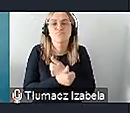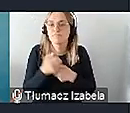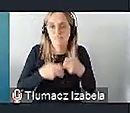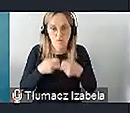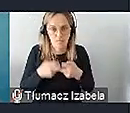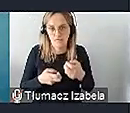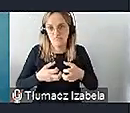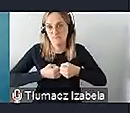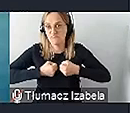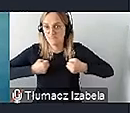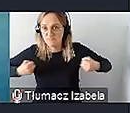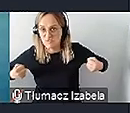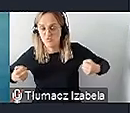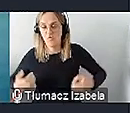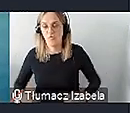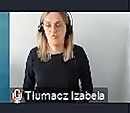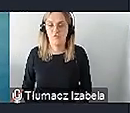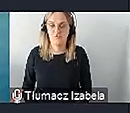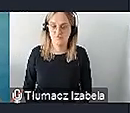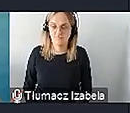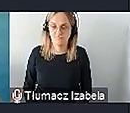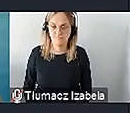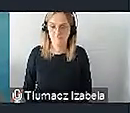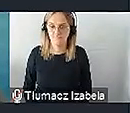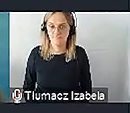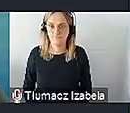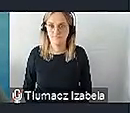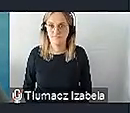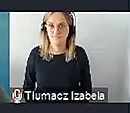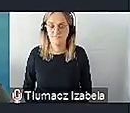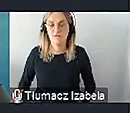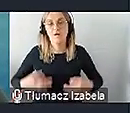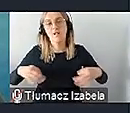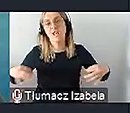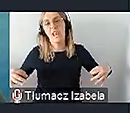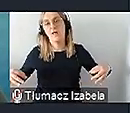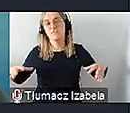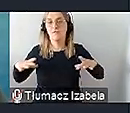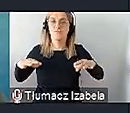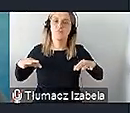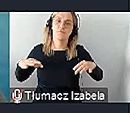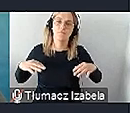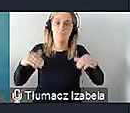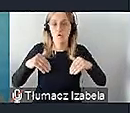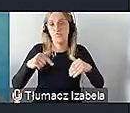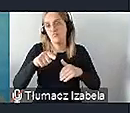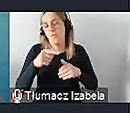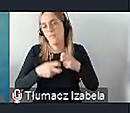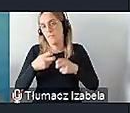"Rozciągnąć" - pisze pani Mariola. Czyli zrelaksować się na przykład. To może pomóc w rozwiązaniu tego problemu.